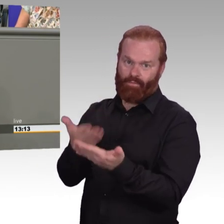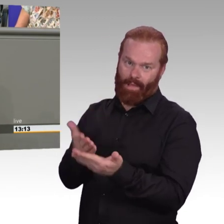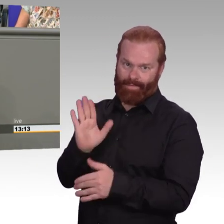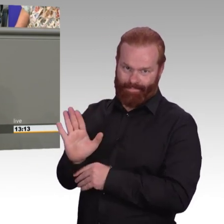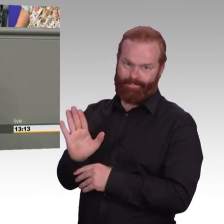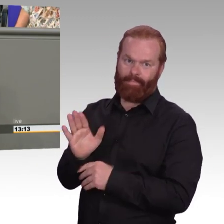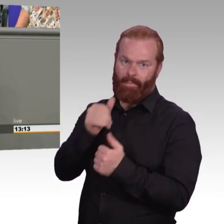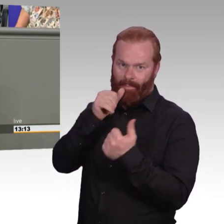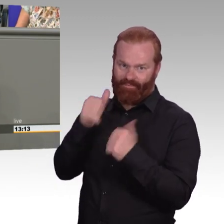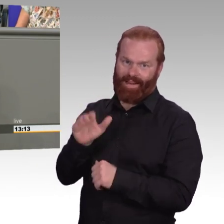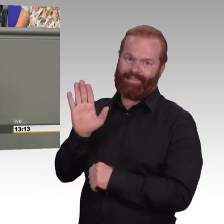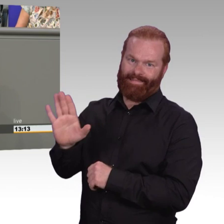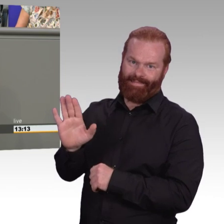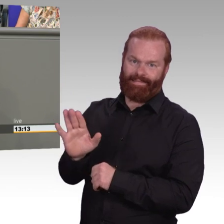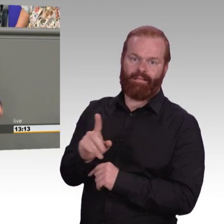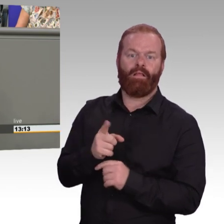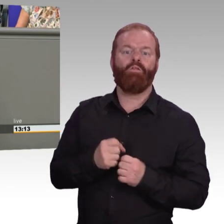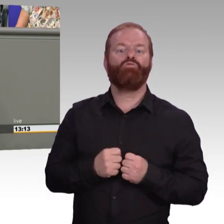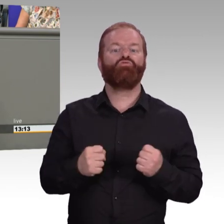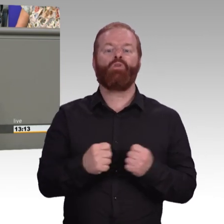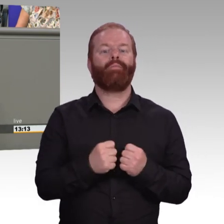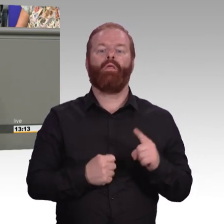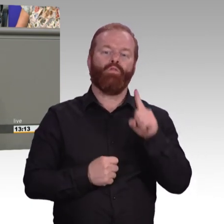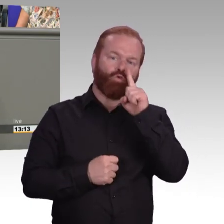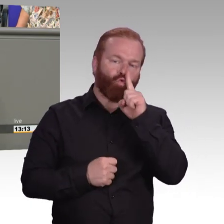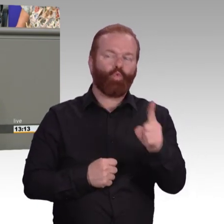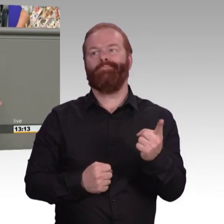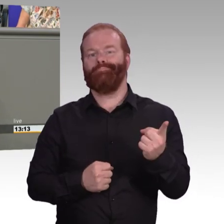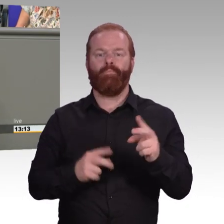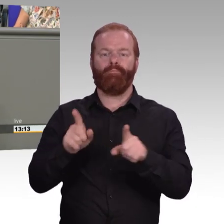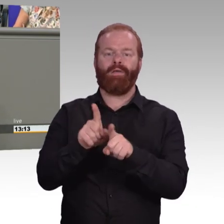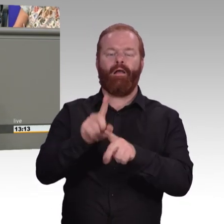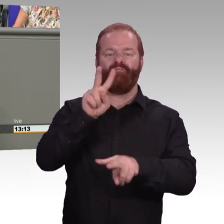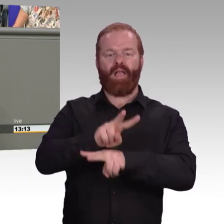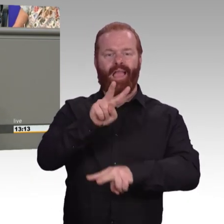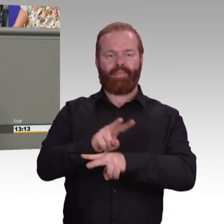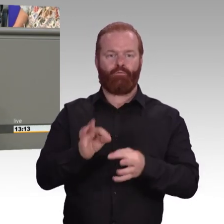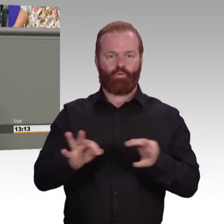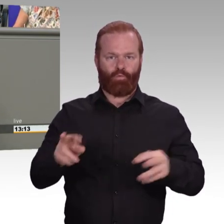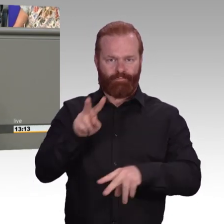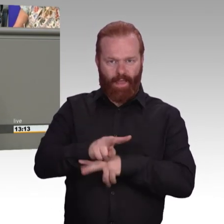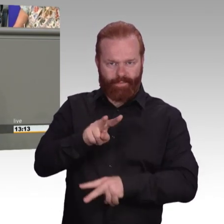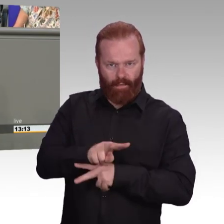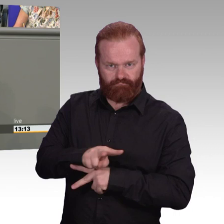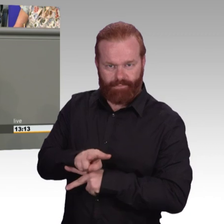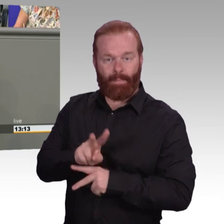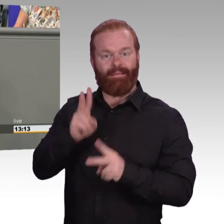auch tatsächlich verfassungsgemäß nachkommen. An dieser Grundausrichtung wollen und werden wir nichts verändern.